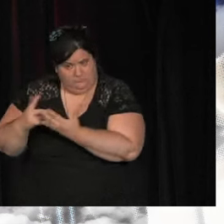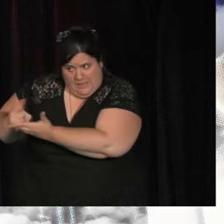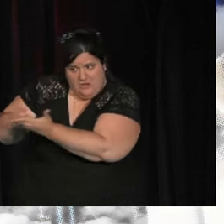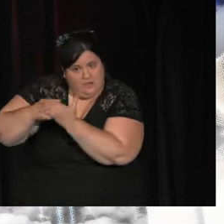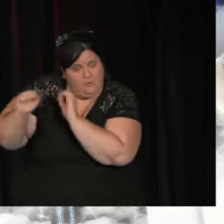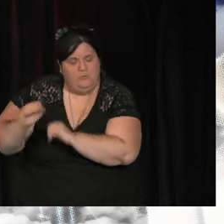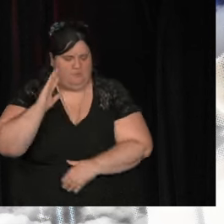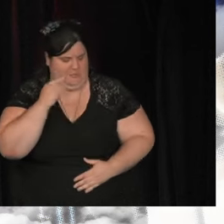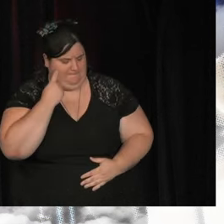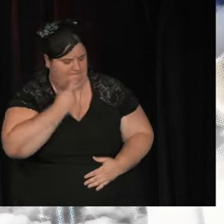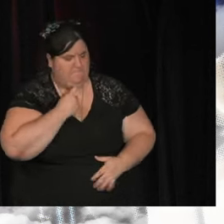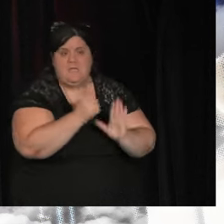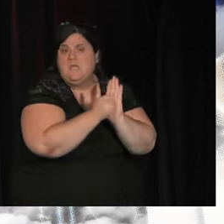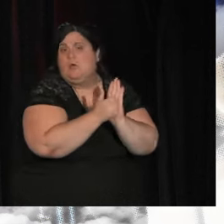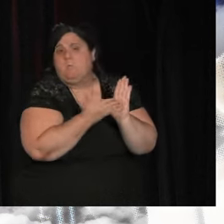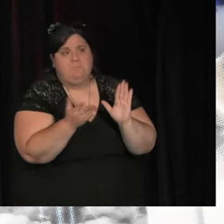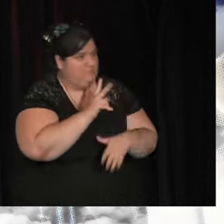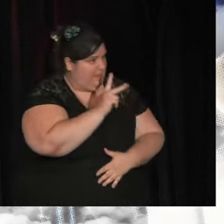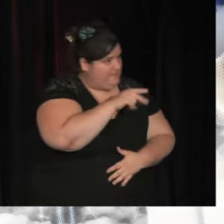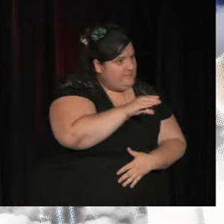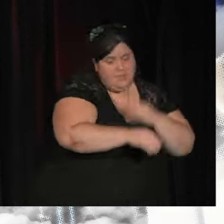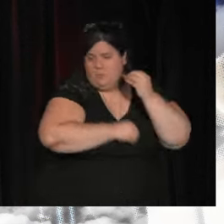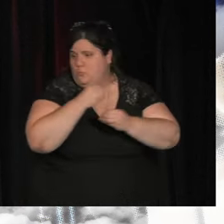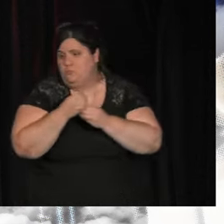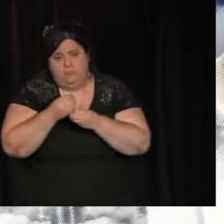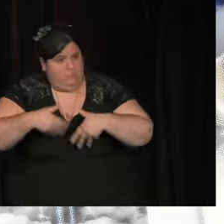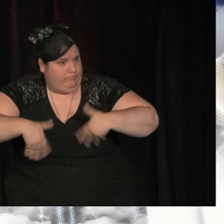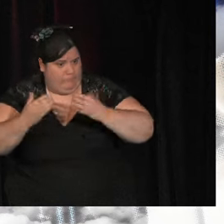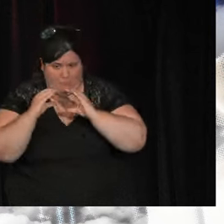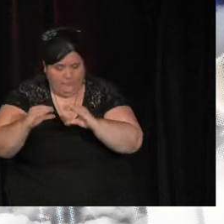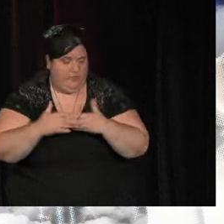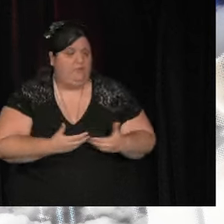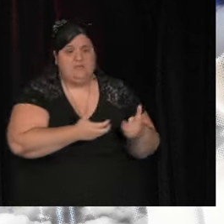que les héros fonctionnent, peu importe quel périphérique on utilise, que ce soit une manette ou un clavier souris.